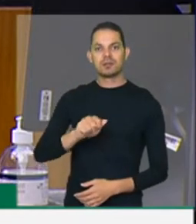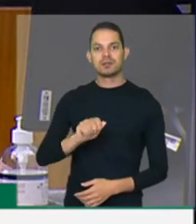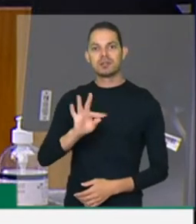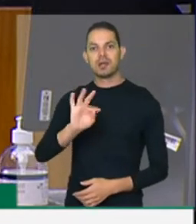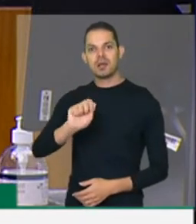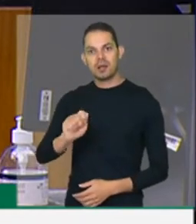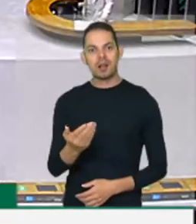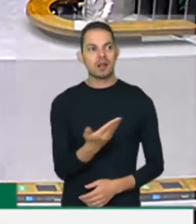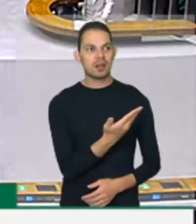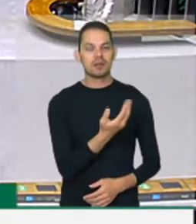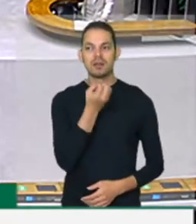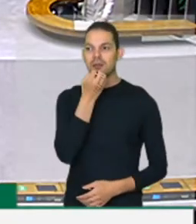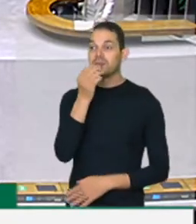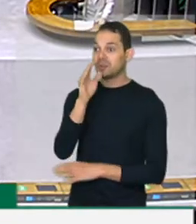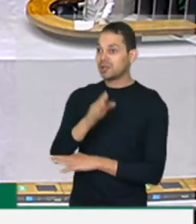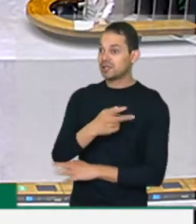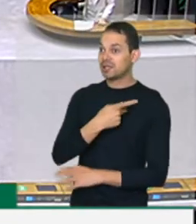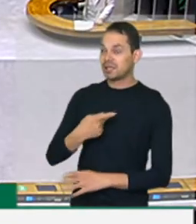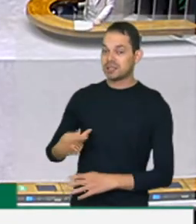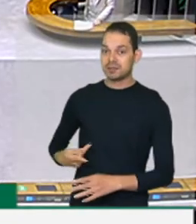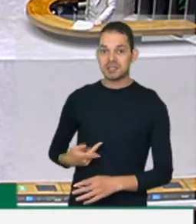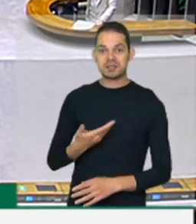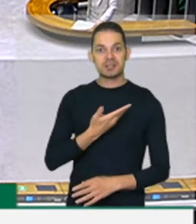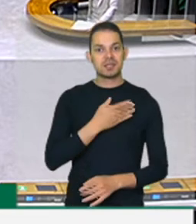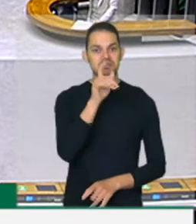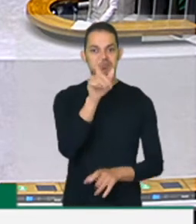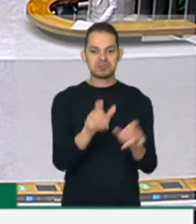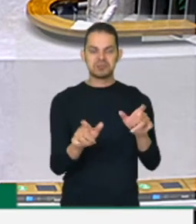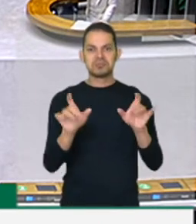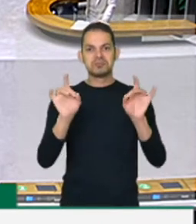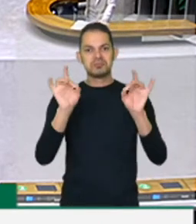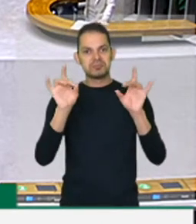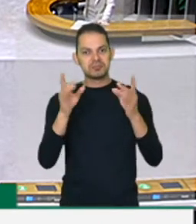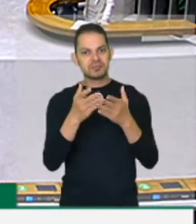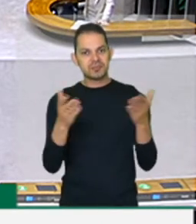[DEPUTADA]: BOA TARDE SENHOR PRESIDENTE, NOBRES COLEGAS, PRIMEIRO EU QUERIA AGRADECER A TODOS OS LÍDERES